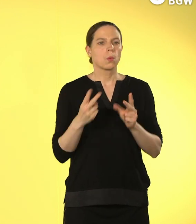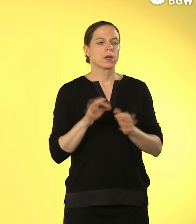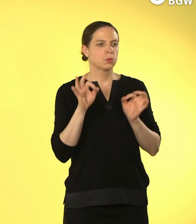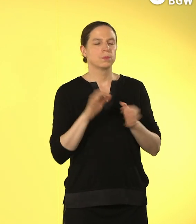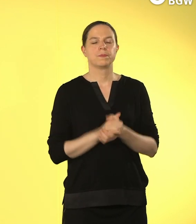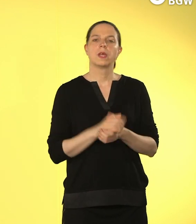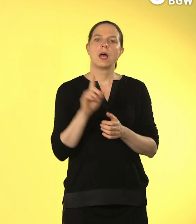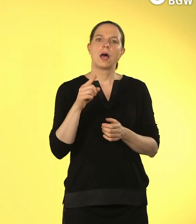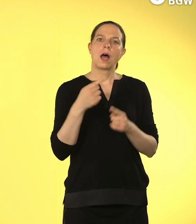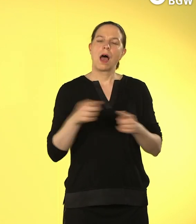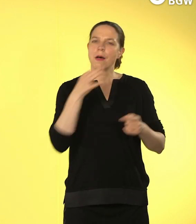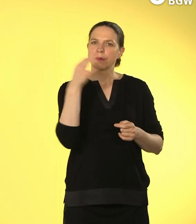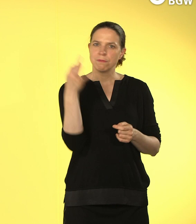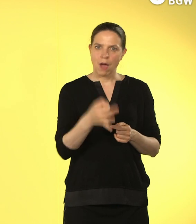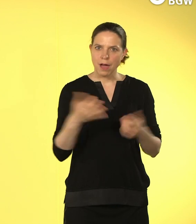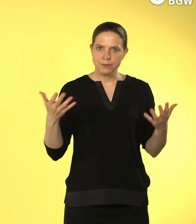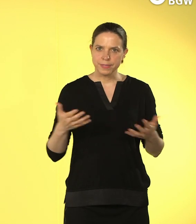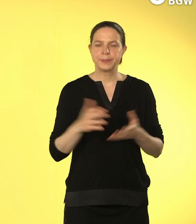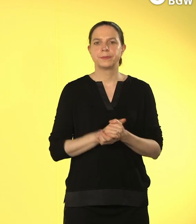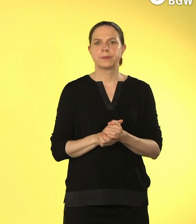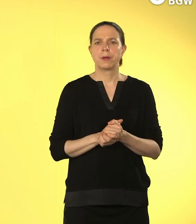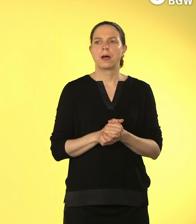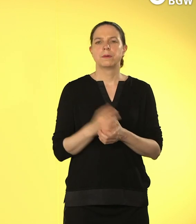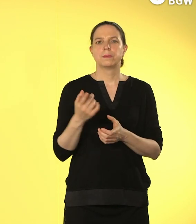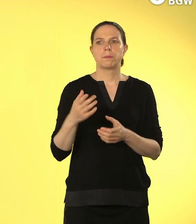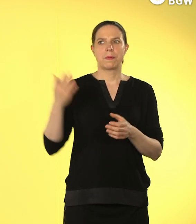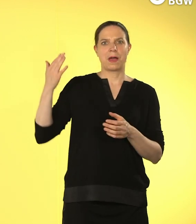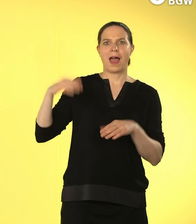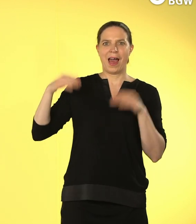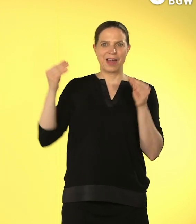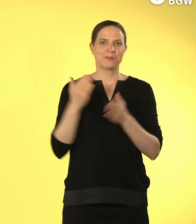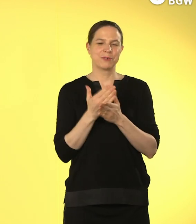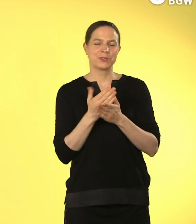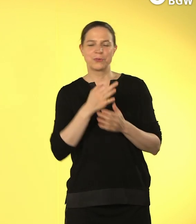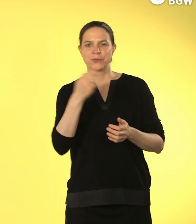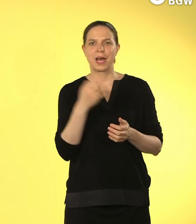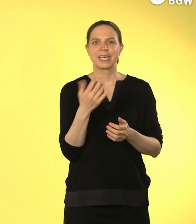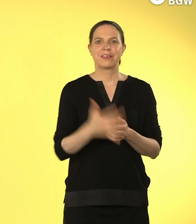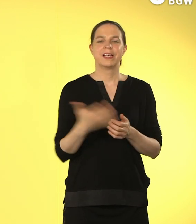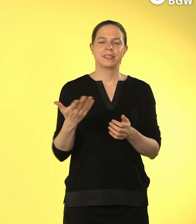Dann noch die Frage, die kam zu Beginn: Schulungen zu Hygiene und Desinfektion